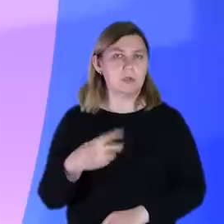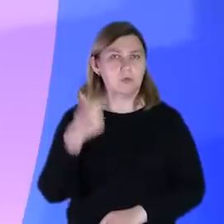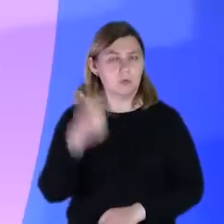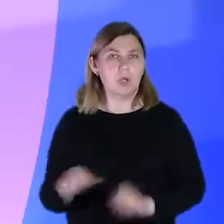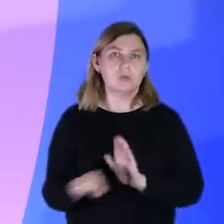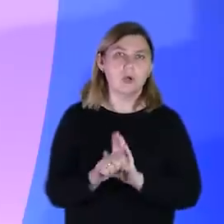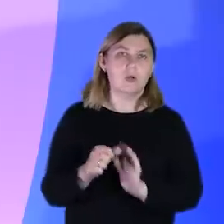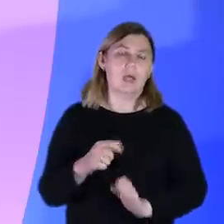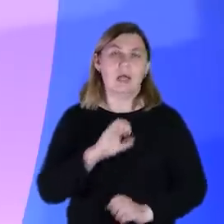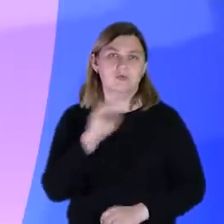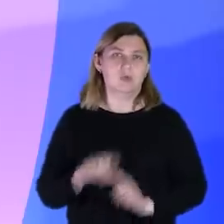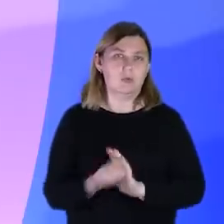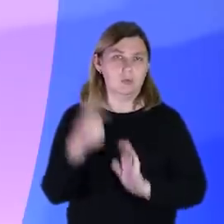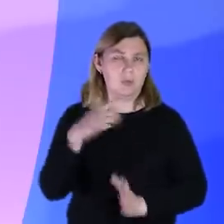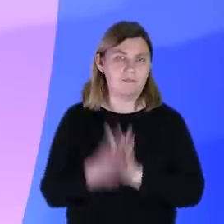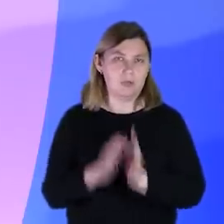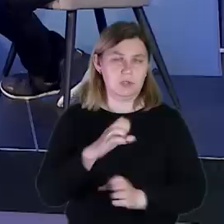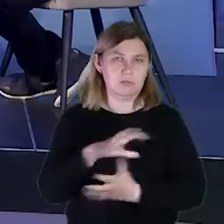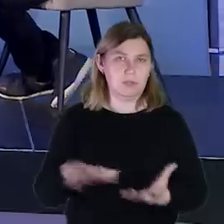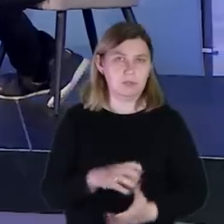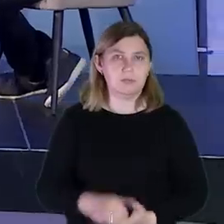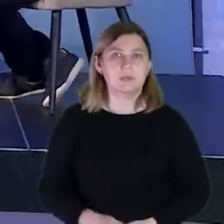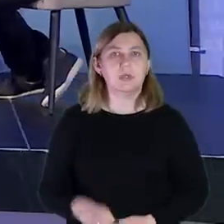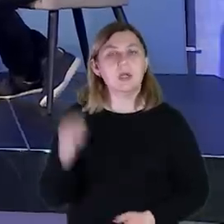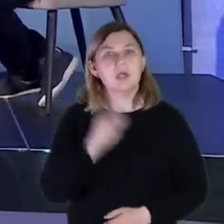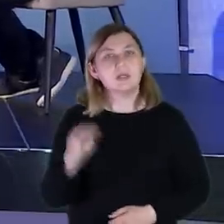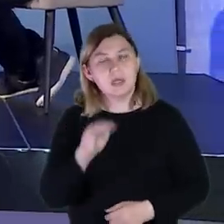aż do wybuchu drugiej wojny światowej. -Jeszcze nim przejdziemy do